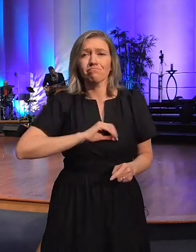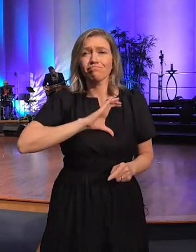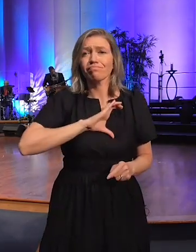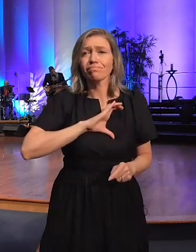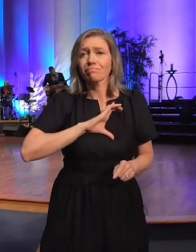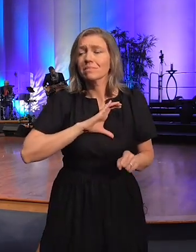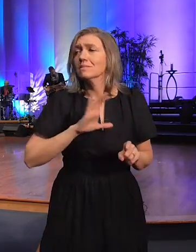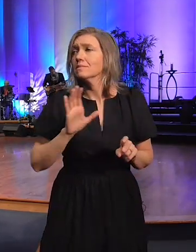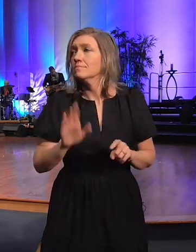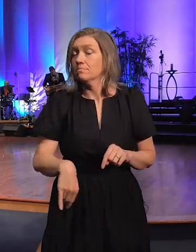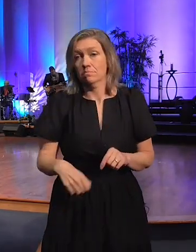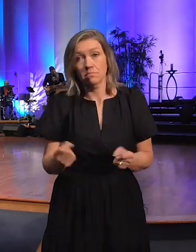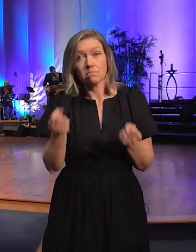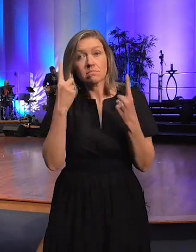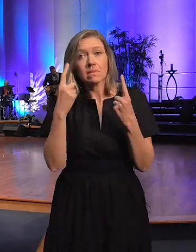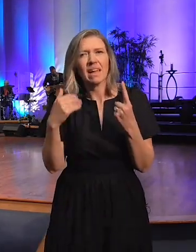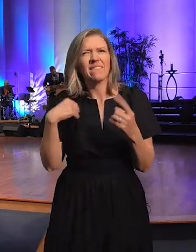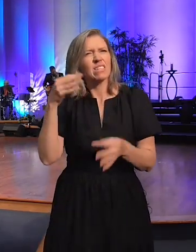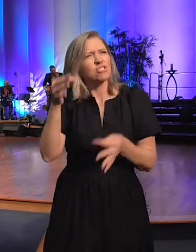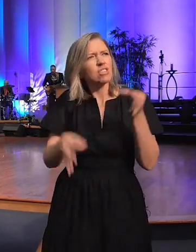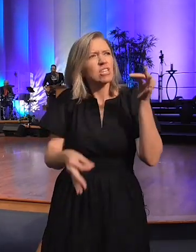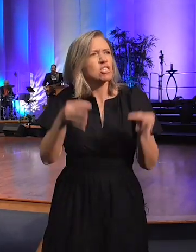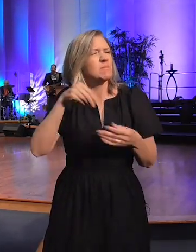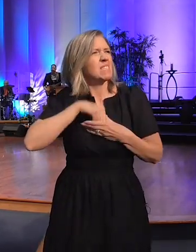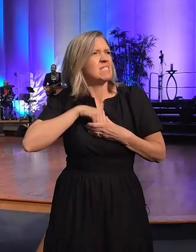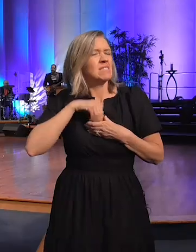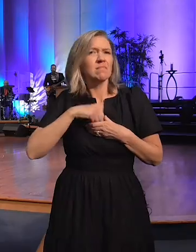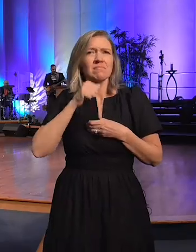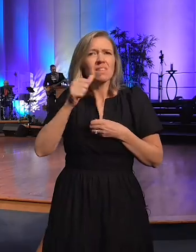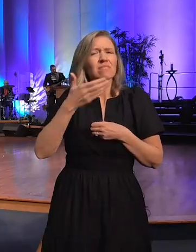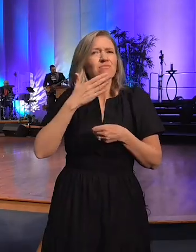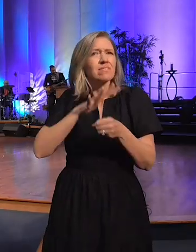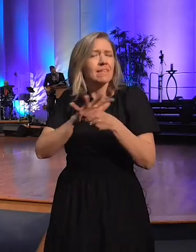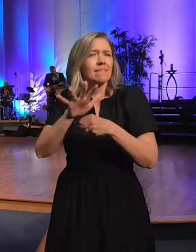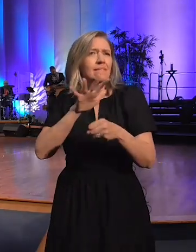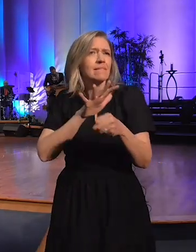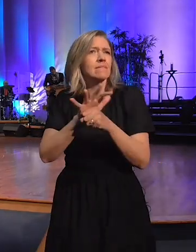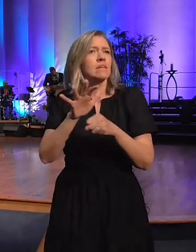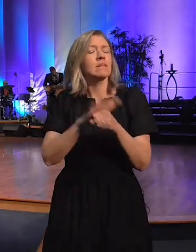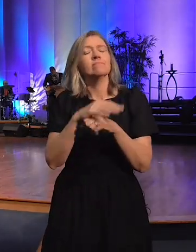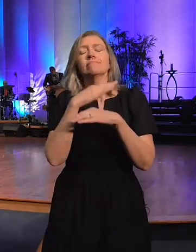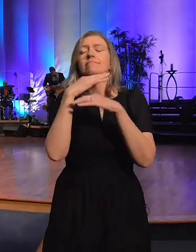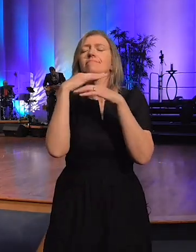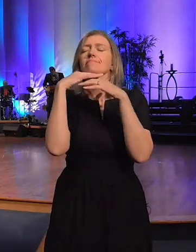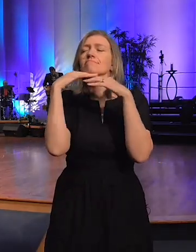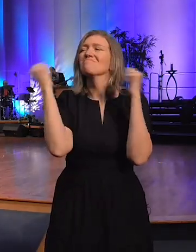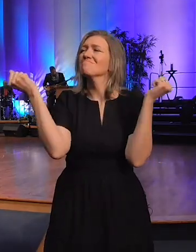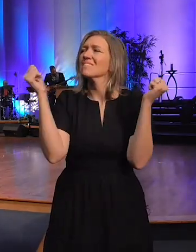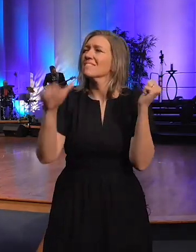Mira, tengo este juicio de que no soy suficiente y estoy harto y cansado de no ser suficiente, así que